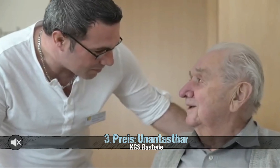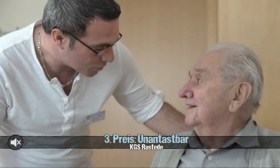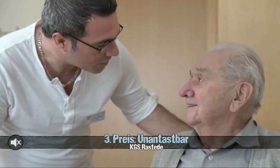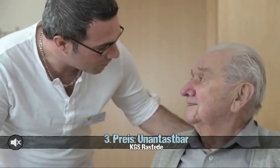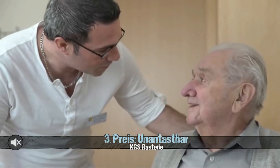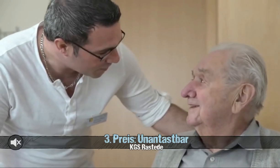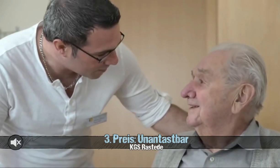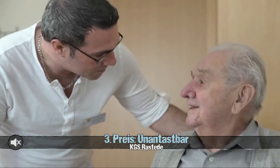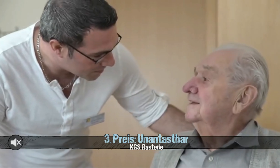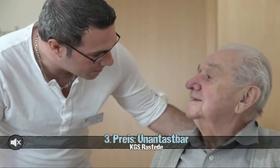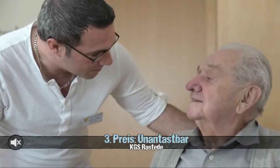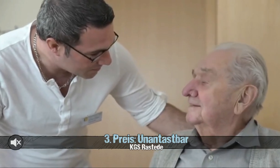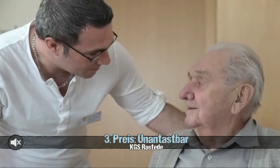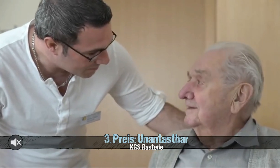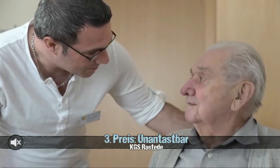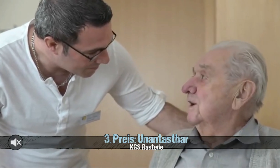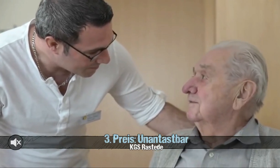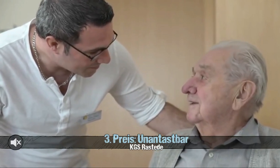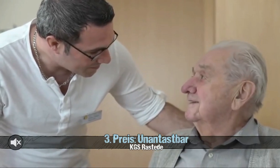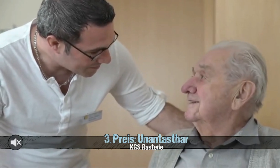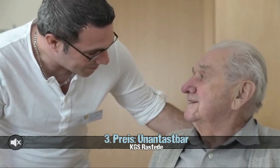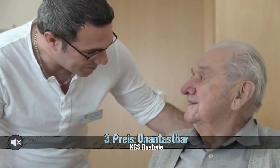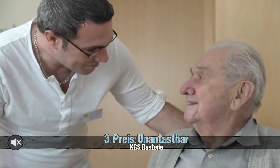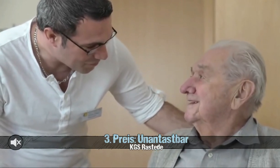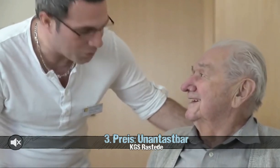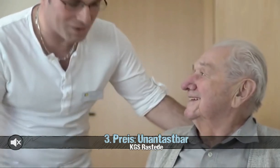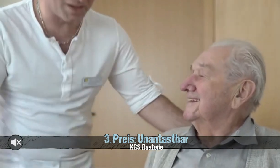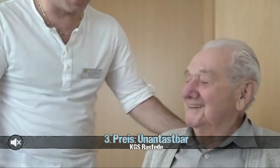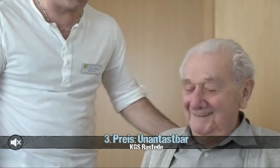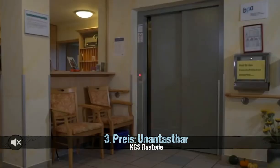Möchte Kaffee trinken, bitte? Machen wir! Ja? Okay!